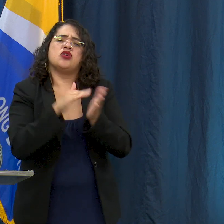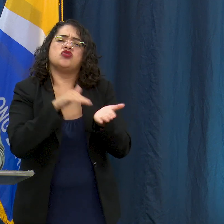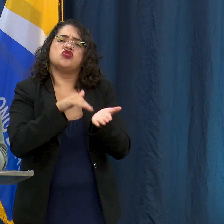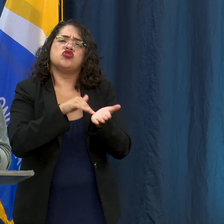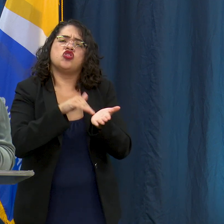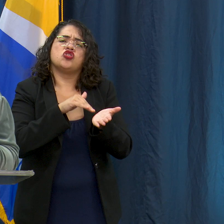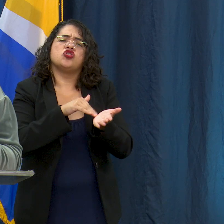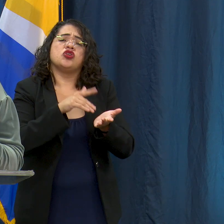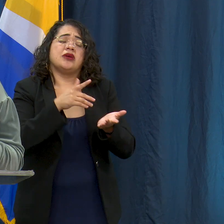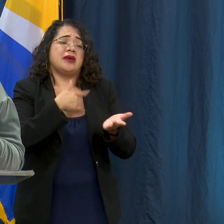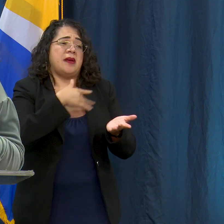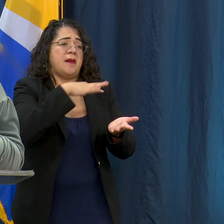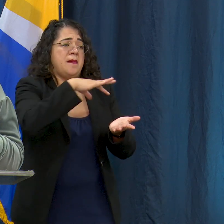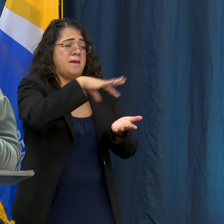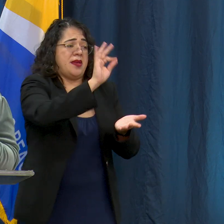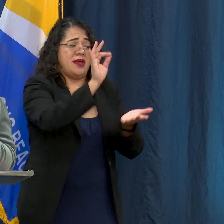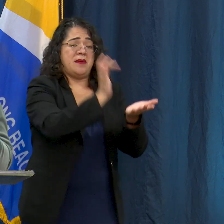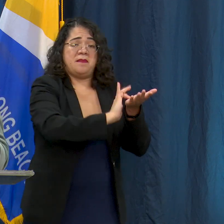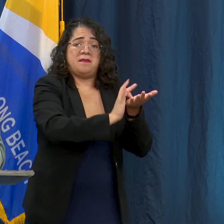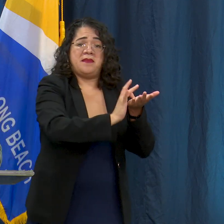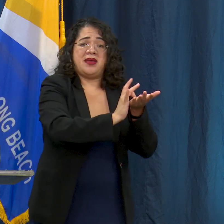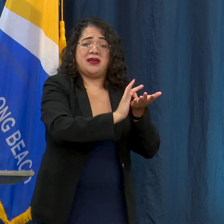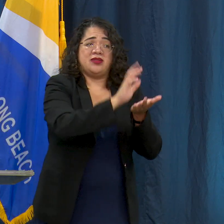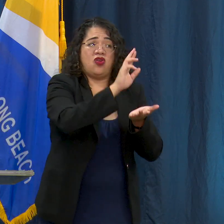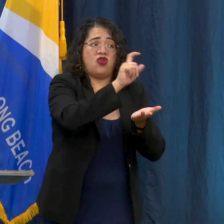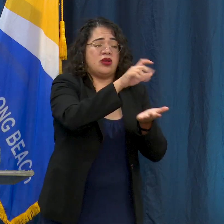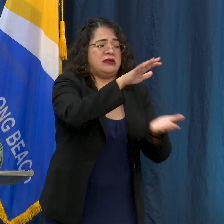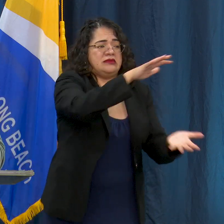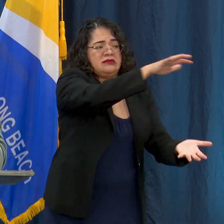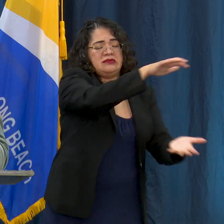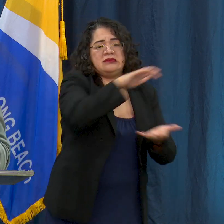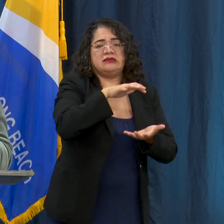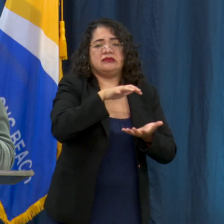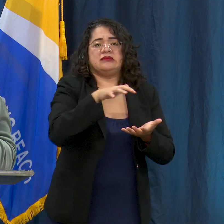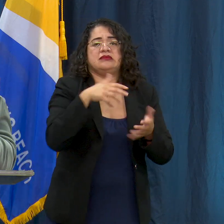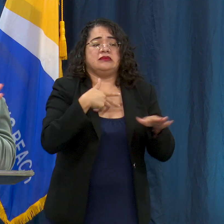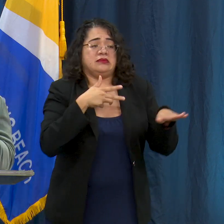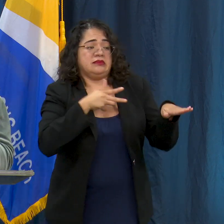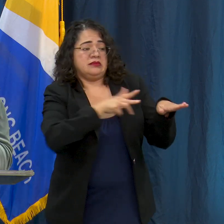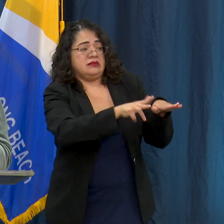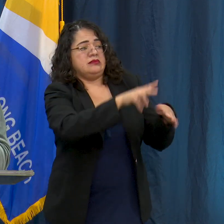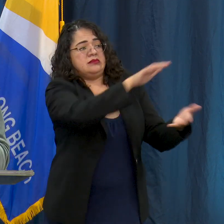tiempo utilize a las ventanas para llevar en los do Garza Seco no passin